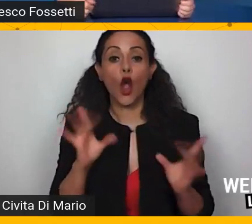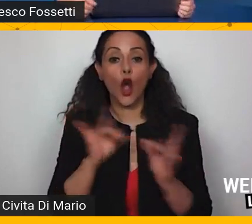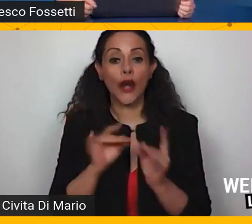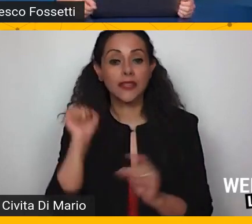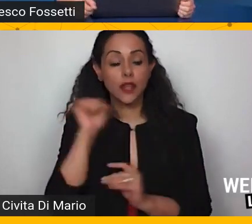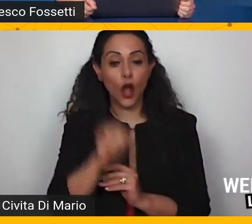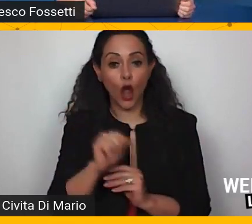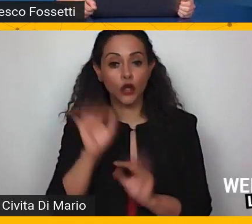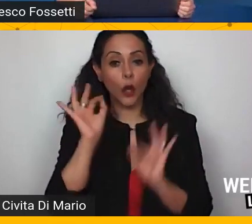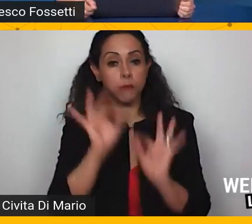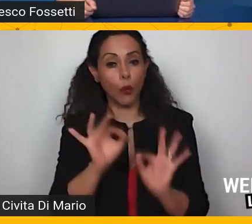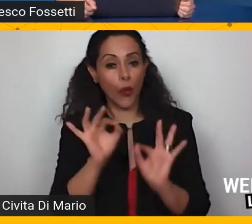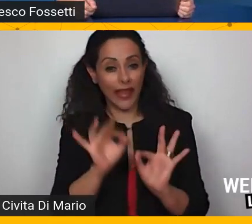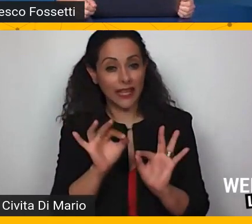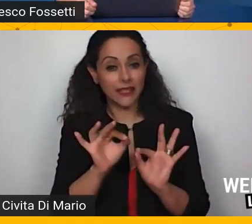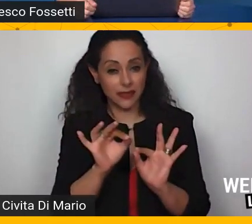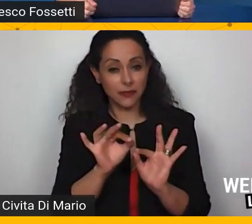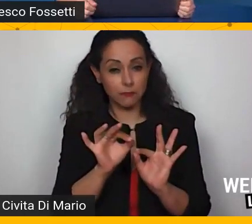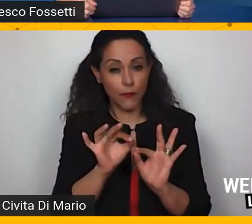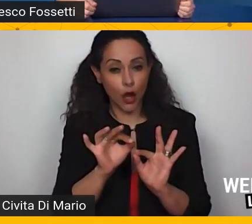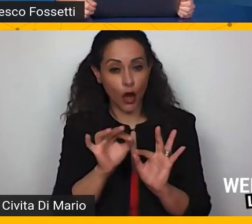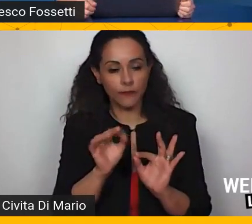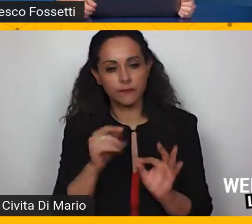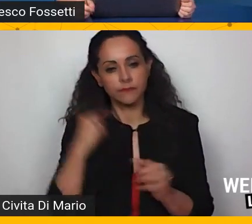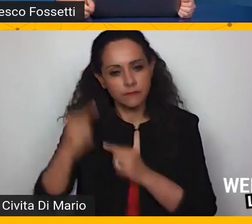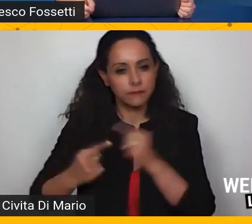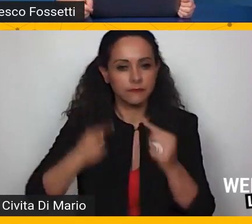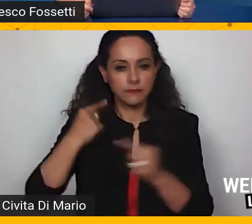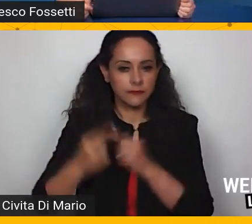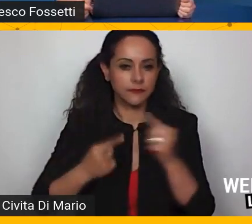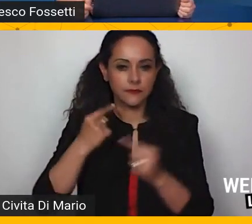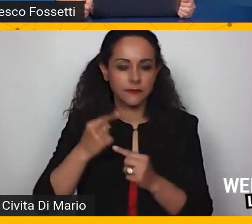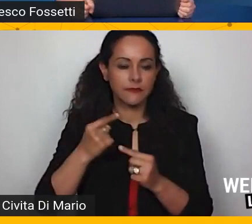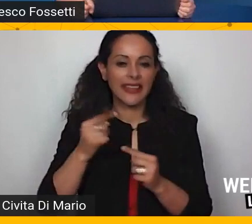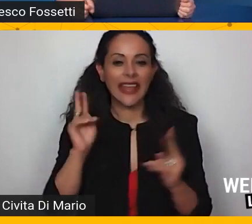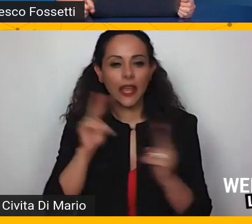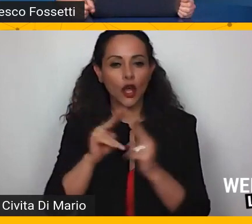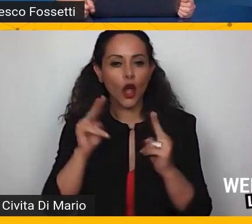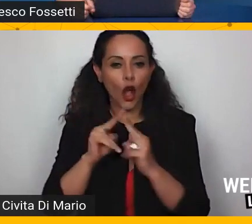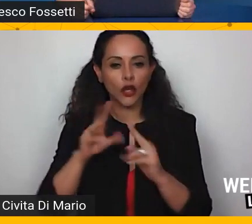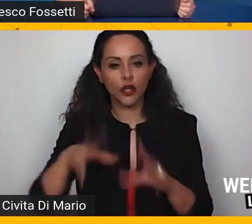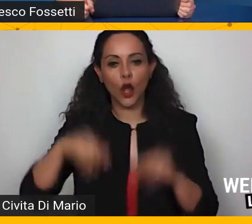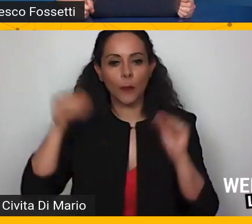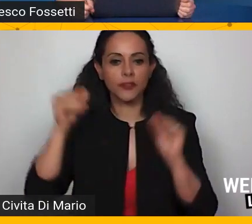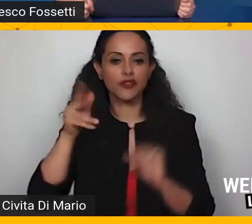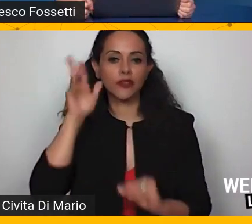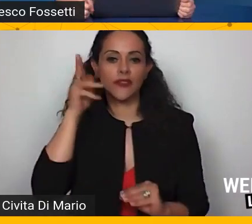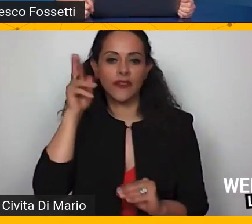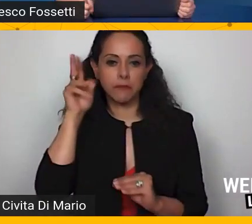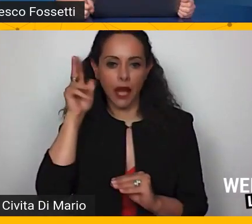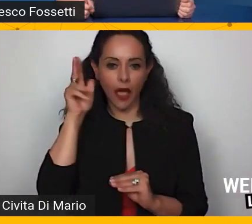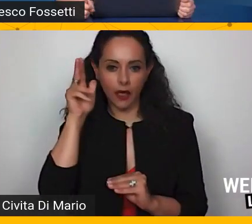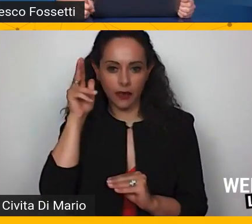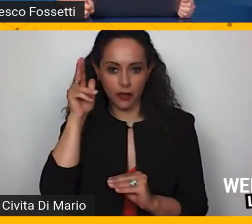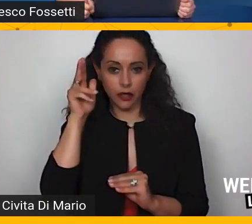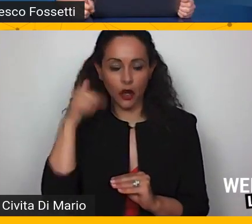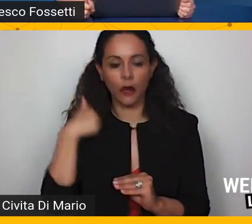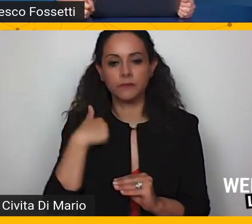connessi contro il bullismo e una serie di incontri partita a